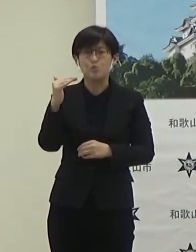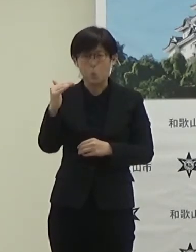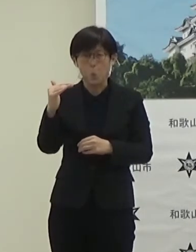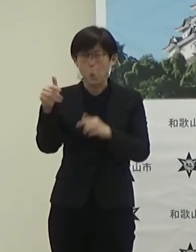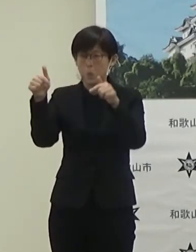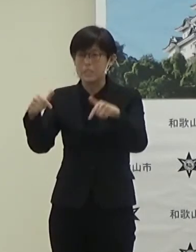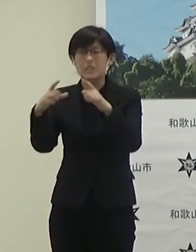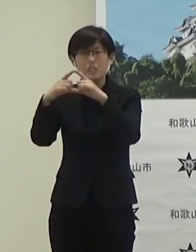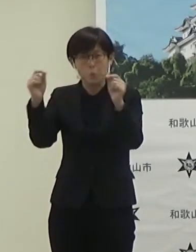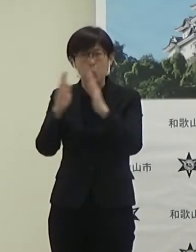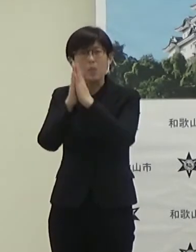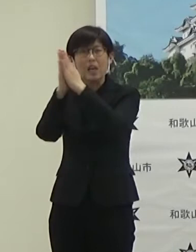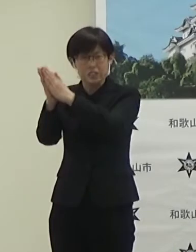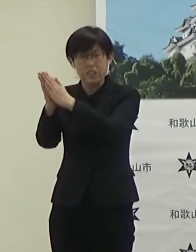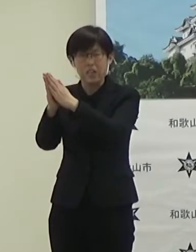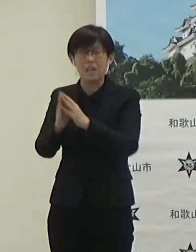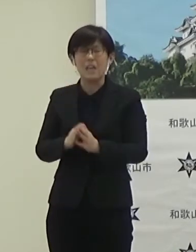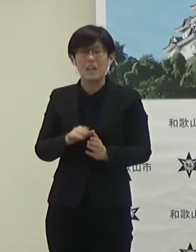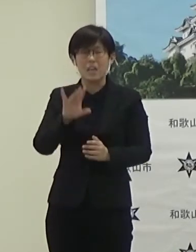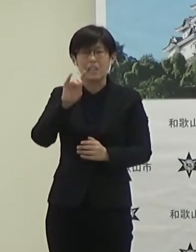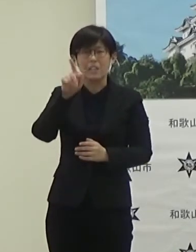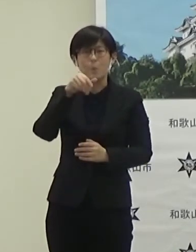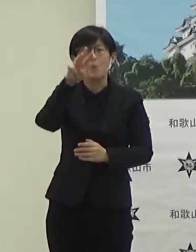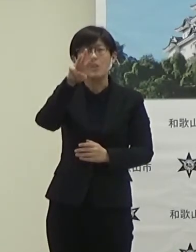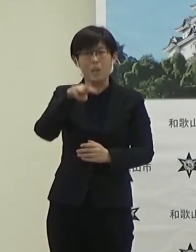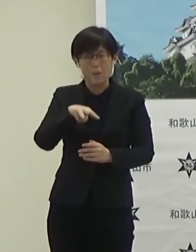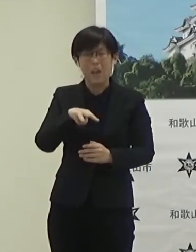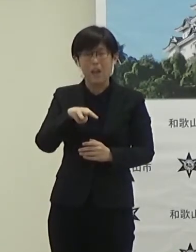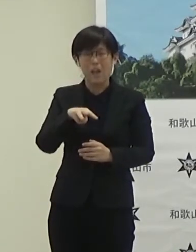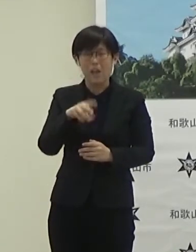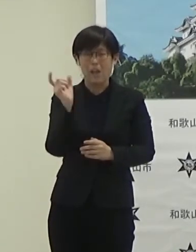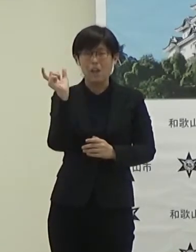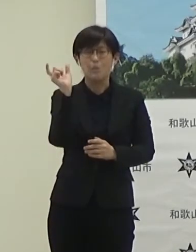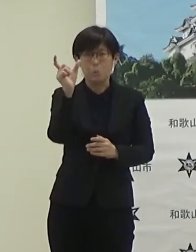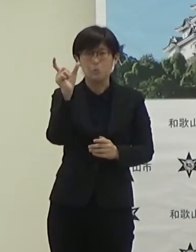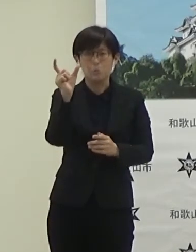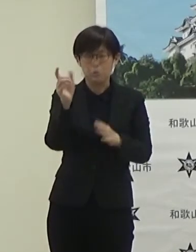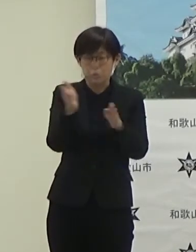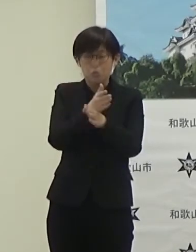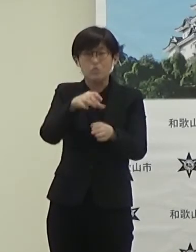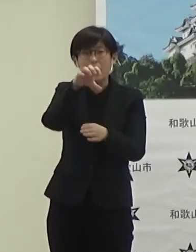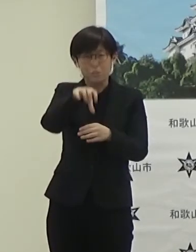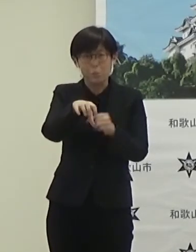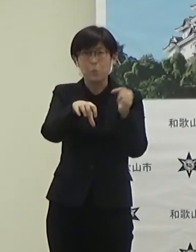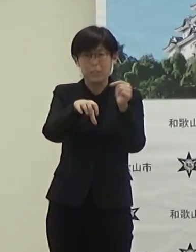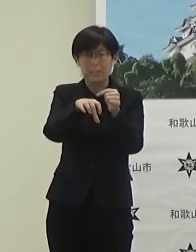紀の川サービスエリアの方へデジタルサイネージ こんな形でもうすでに昨日からかな